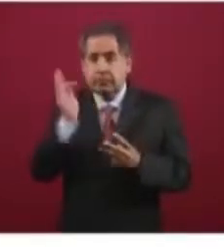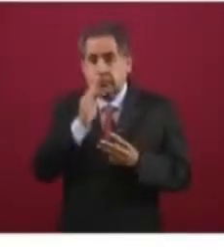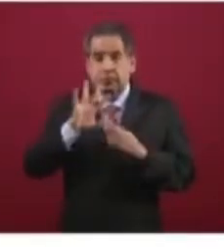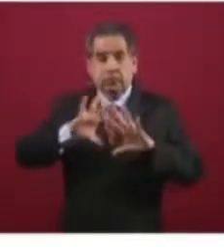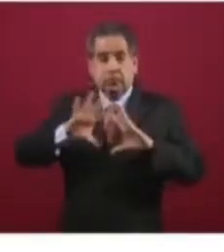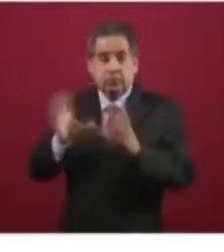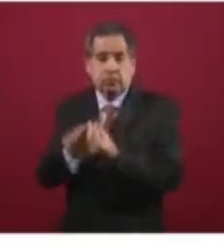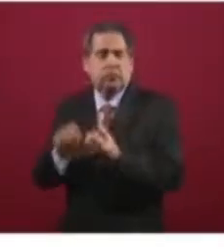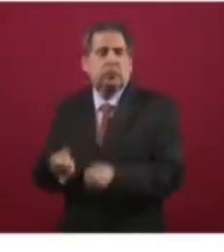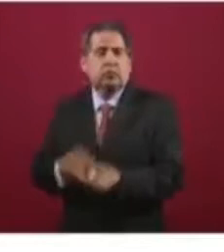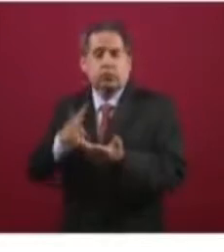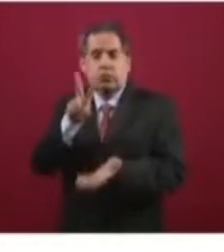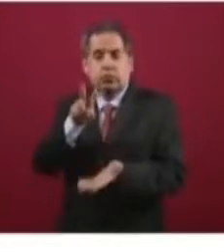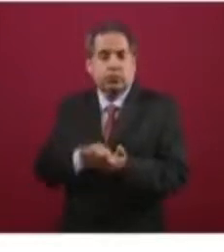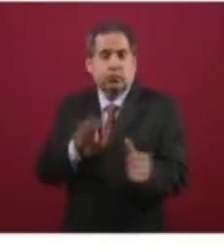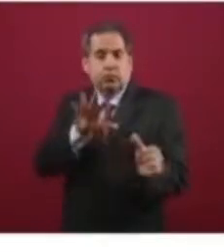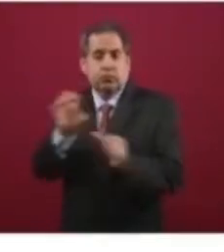de dos mil 600 elementos.